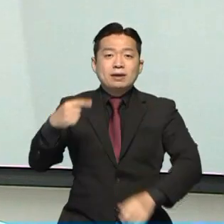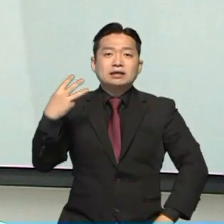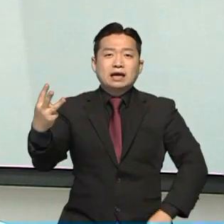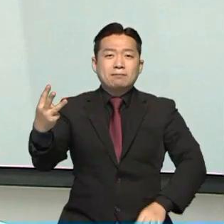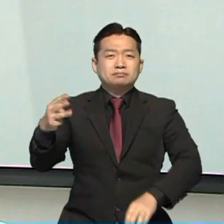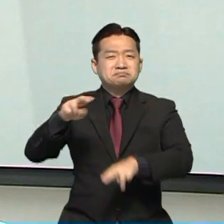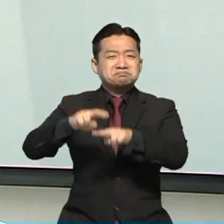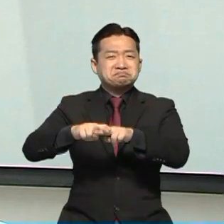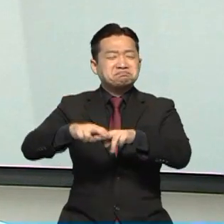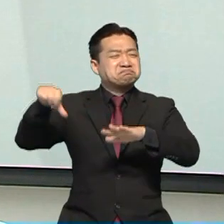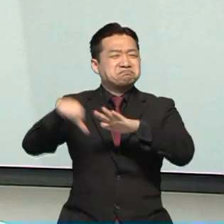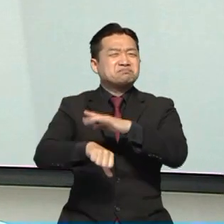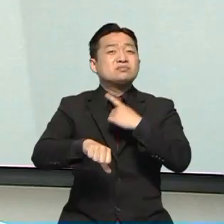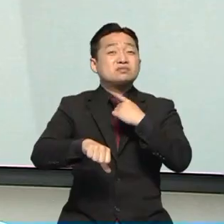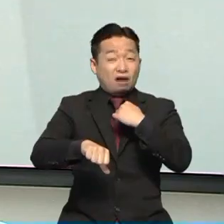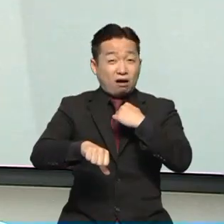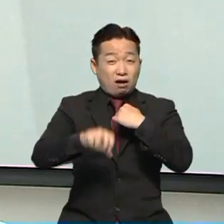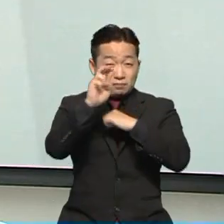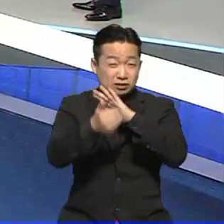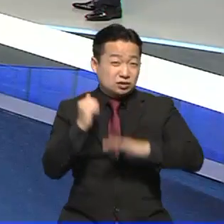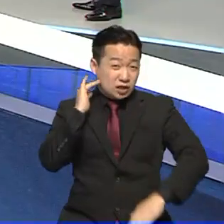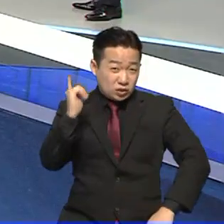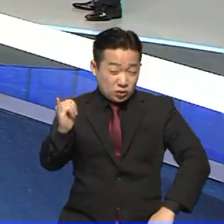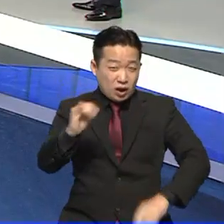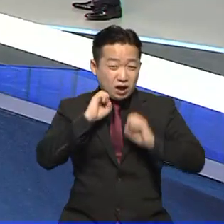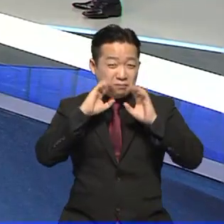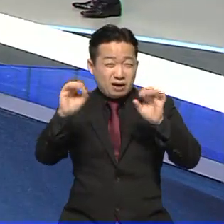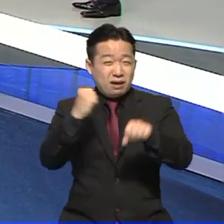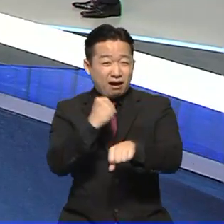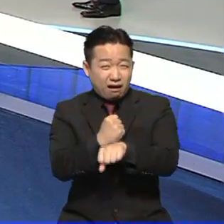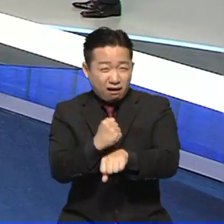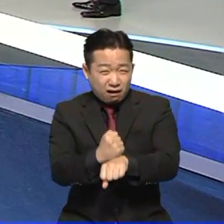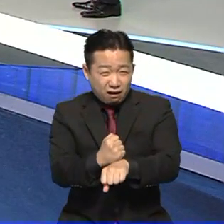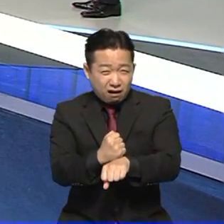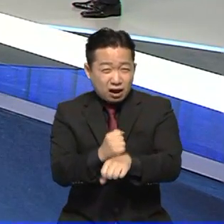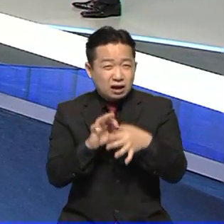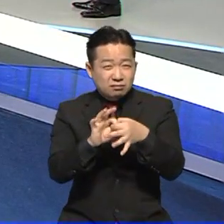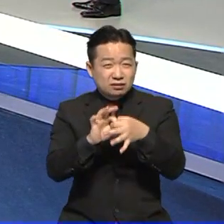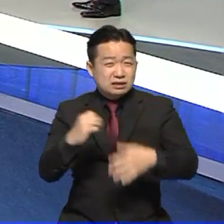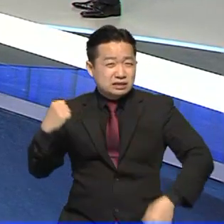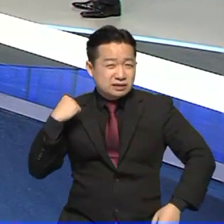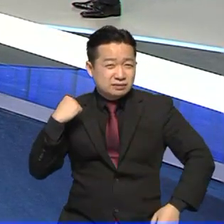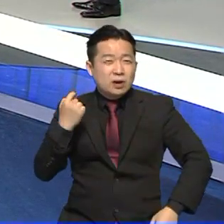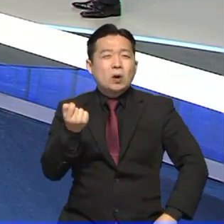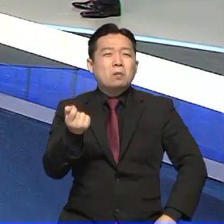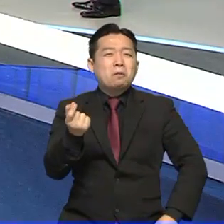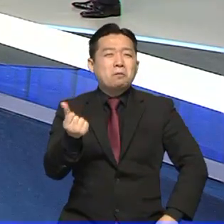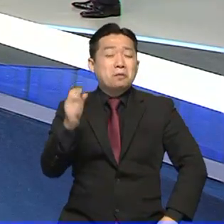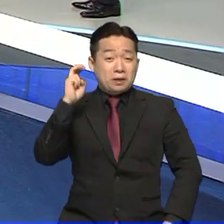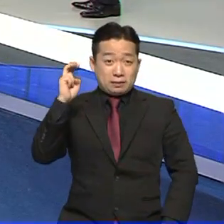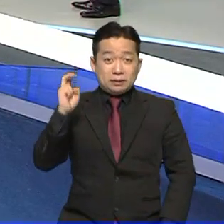이 때문에 박 전 대통령이 설사 메시지를 낸다고 하더라도 파급력이 크지 않을 수도 있다 이런 의견도 있습니다.